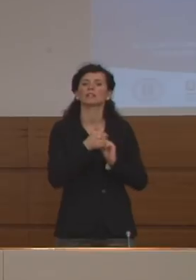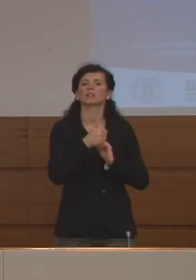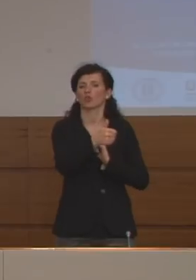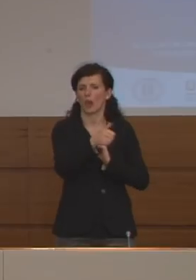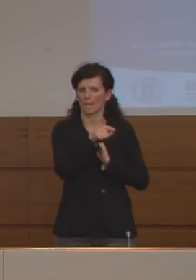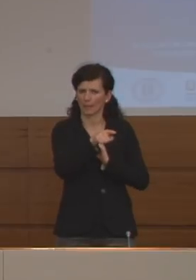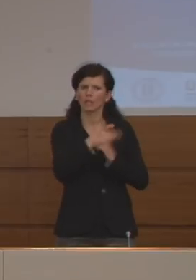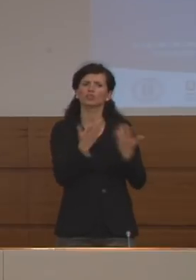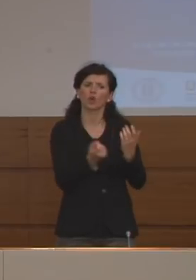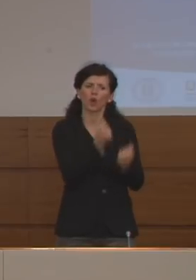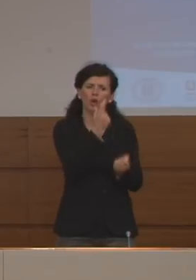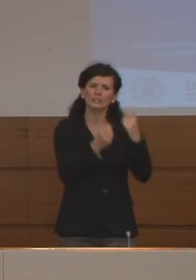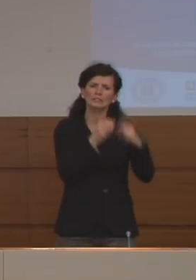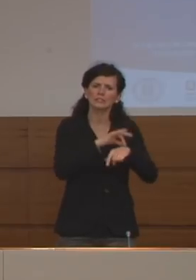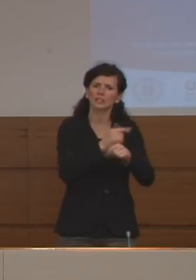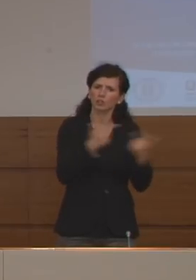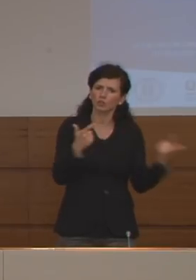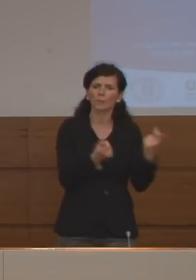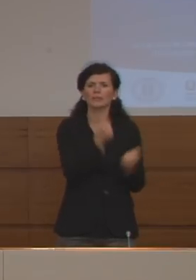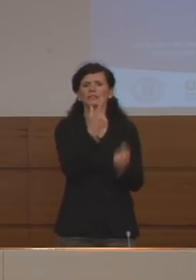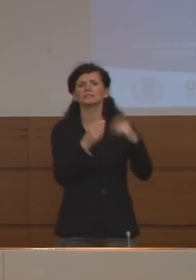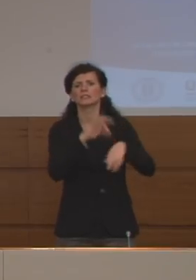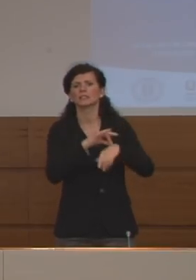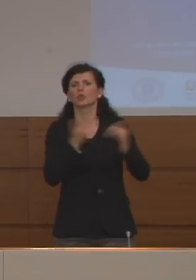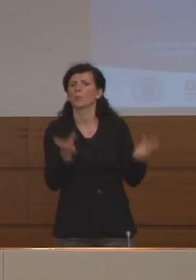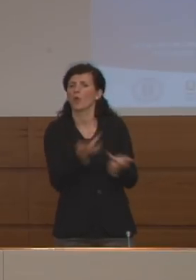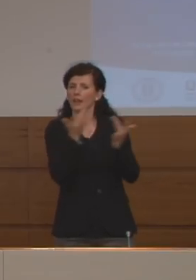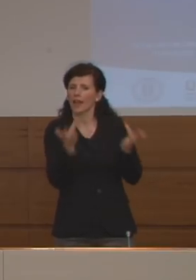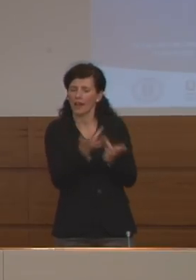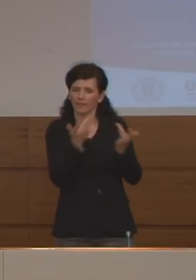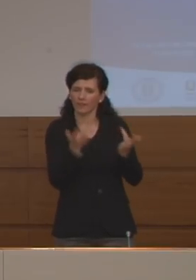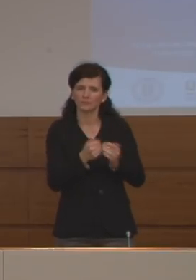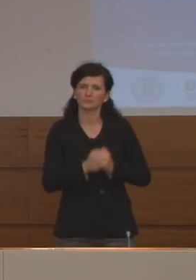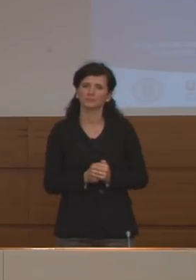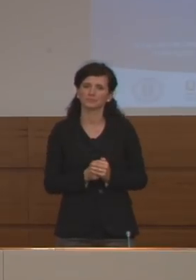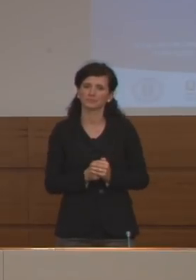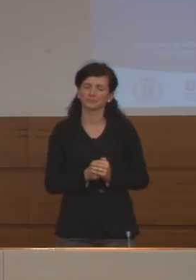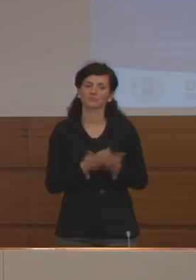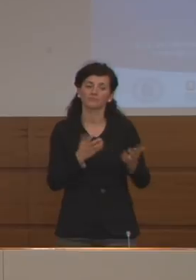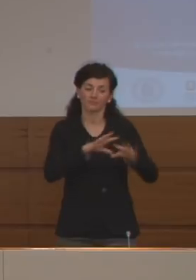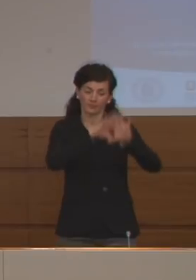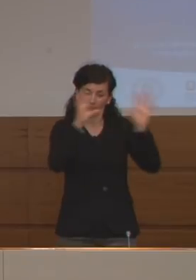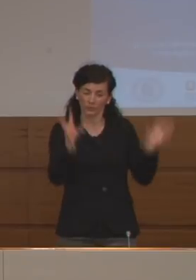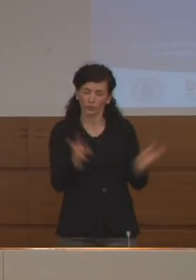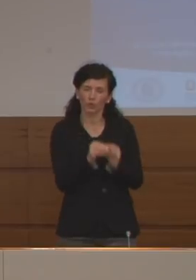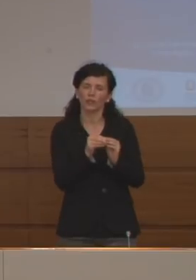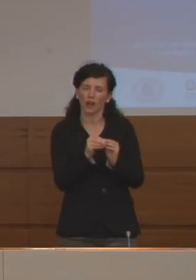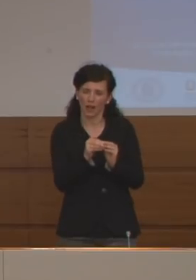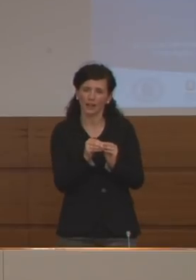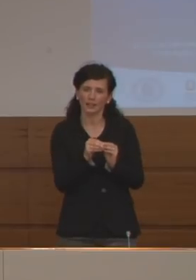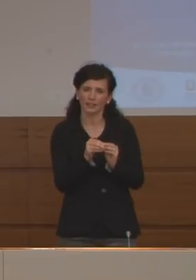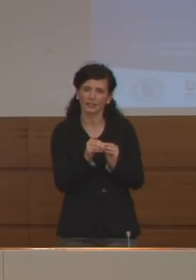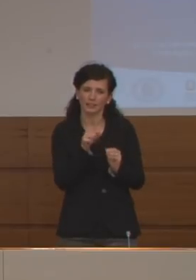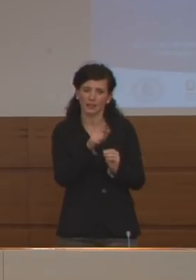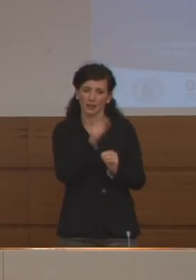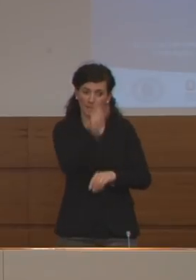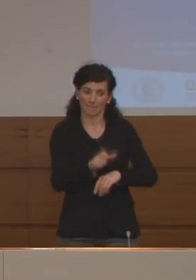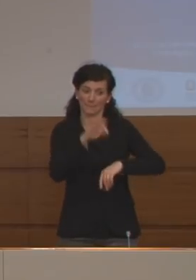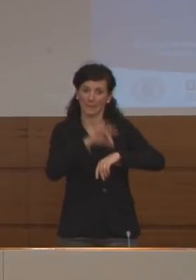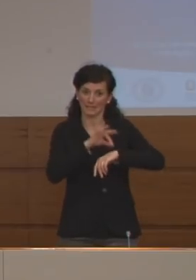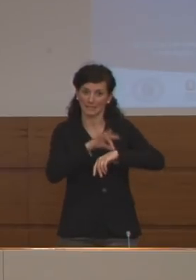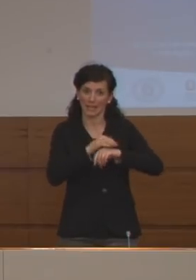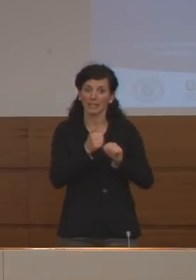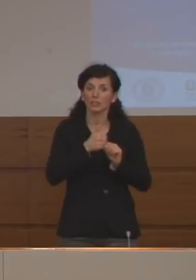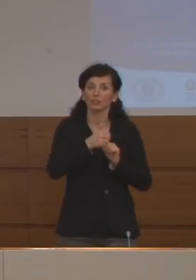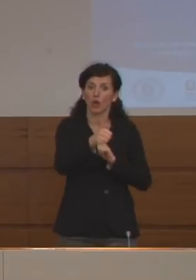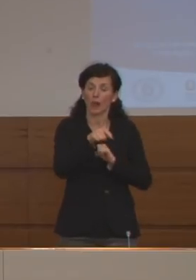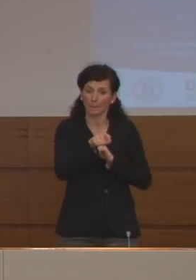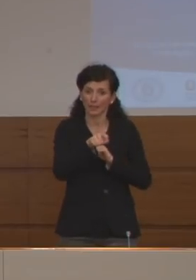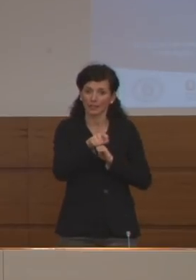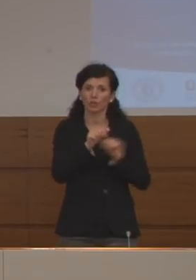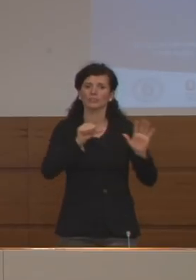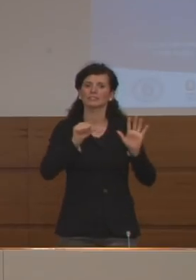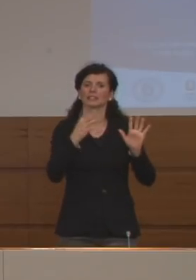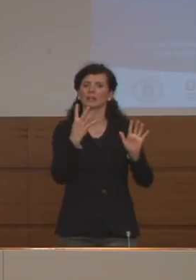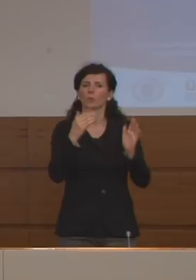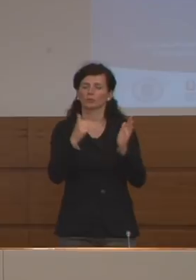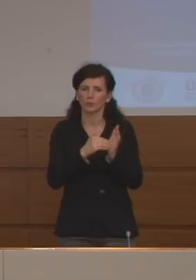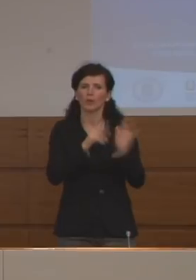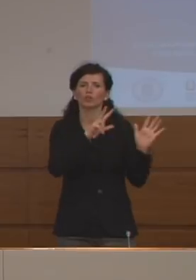sintomi o con sintomi lievi. E il totale dei pazienti in isolamento sono 64.877,